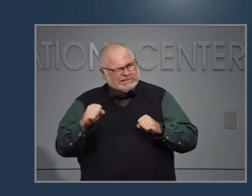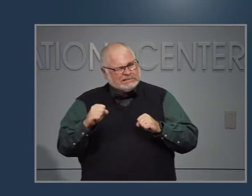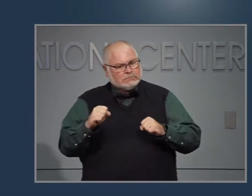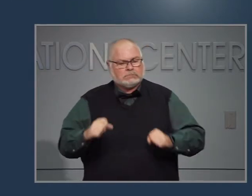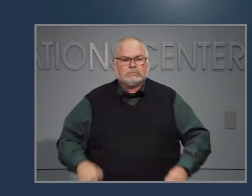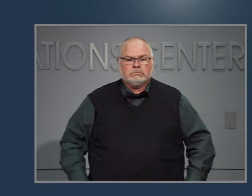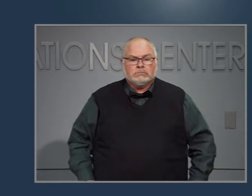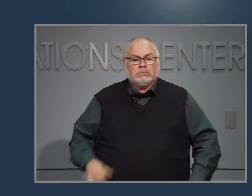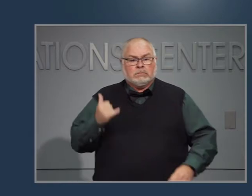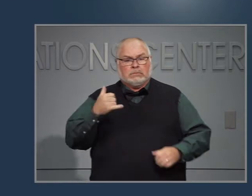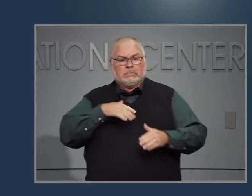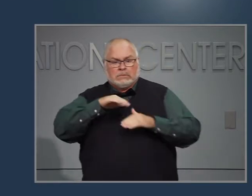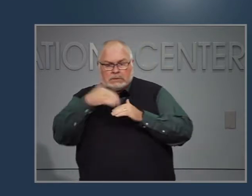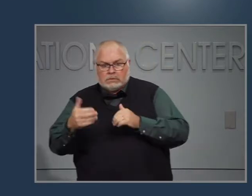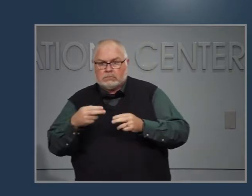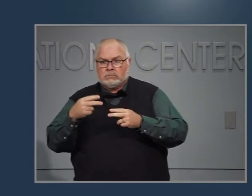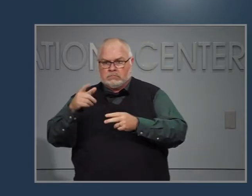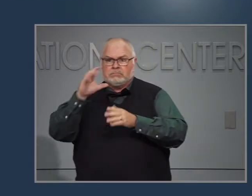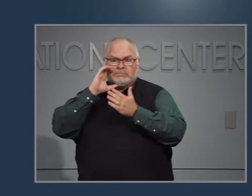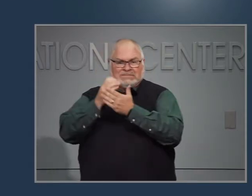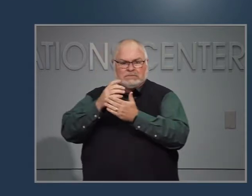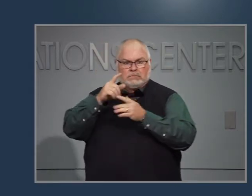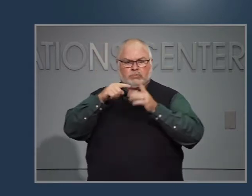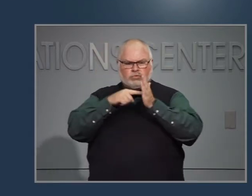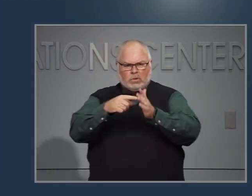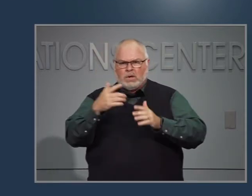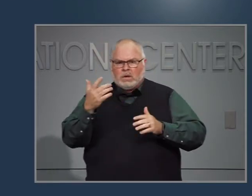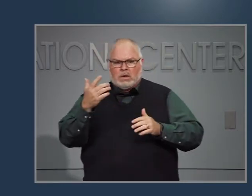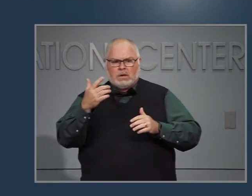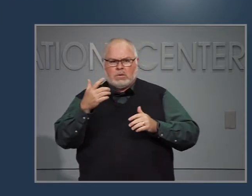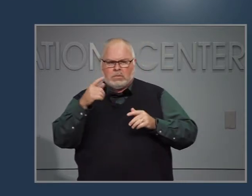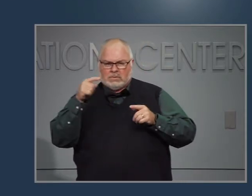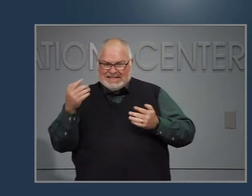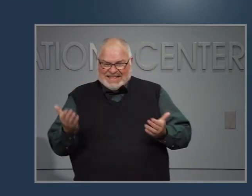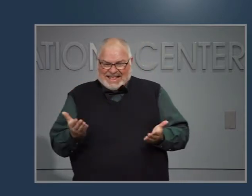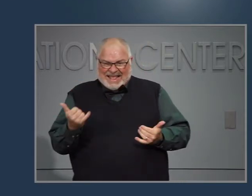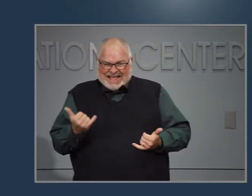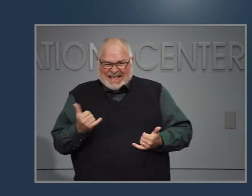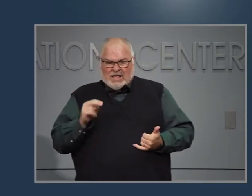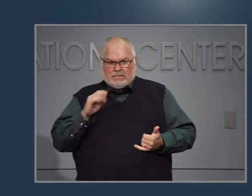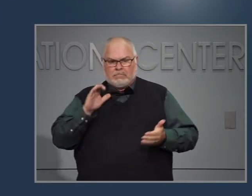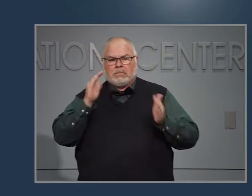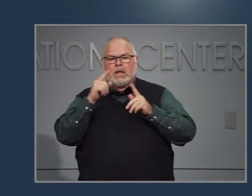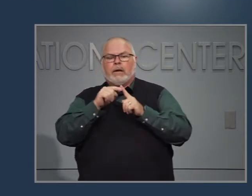Esta gráfica muestra cómo en Carolina del Norte nos comparamos con otros Estados en